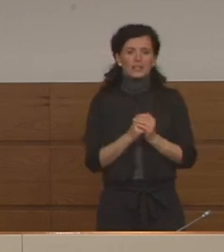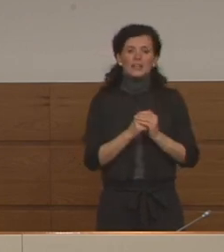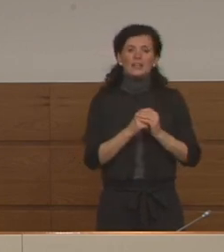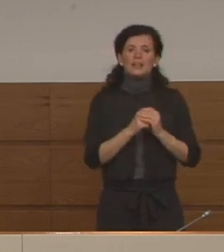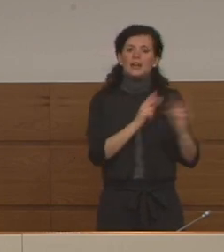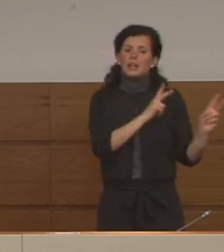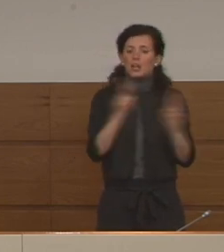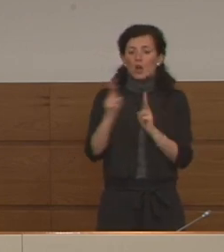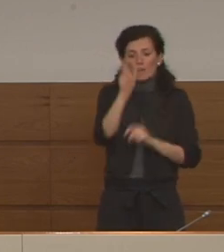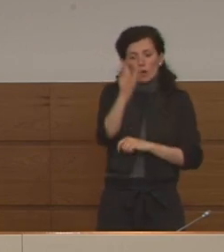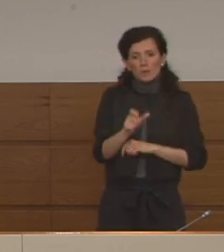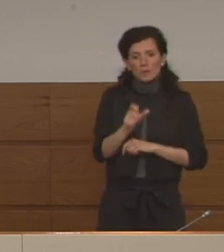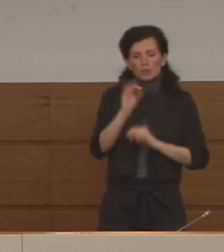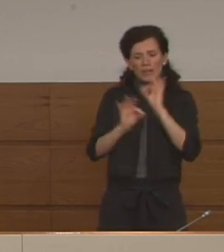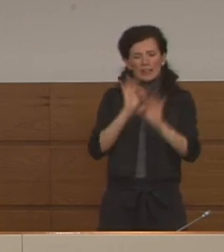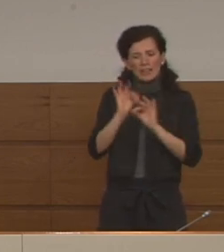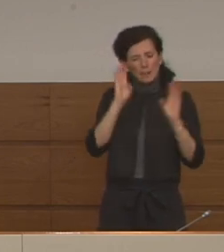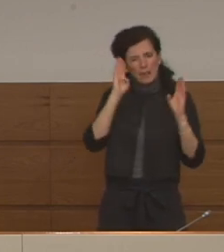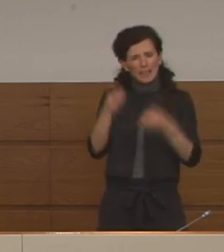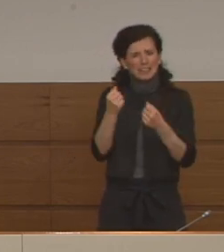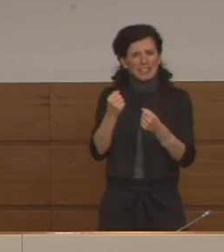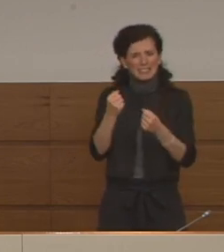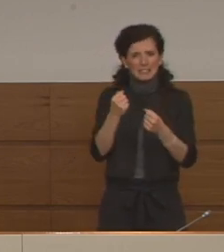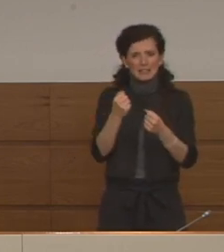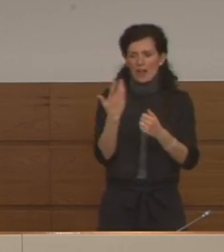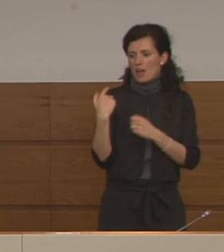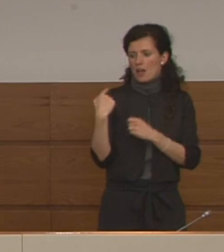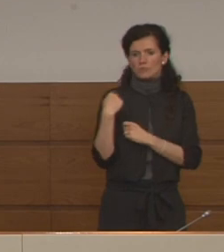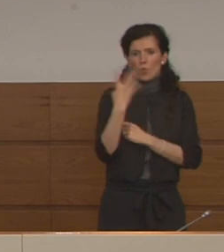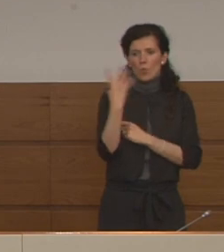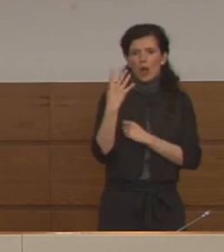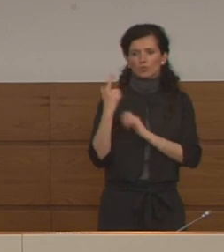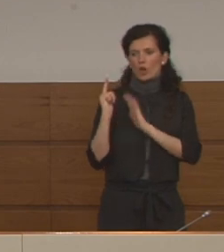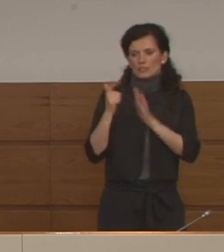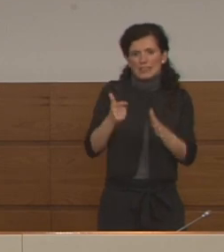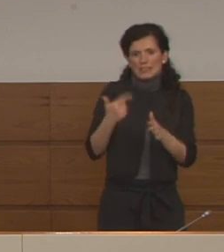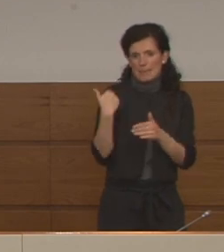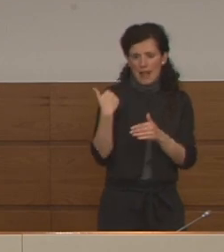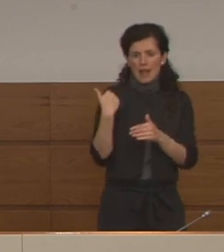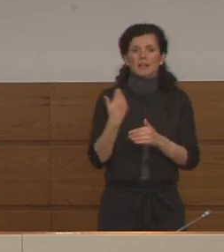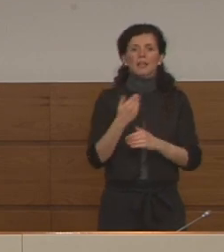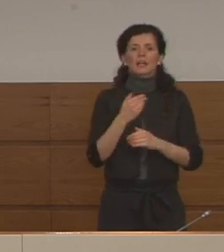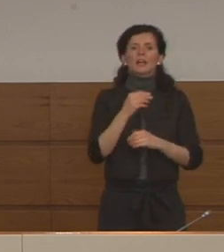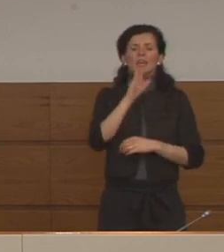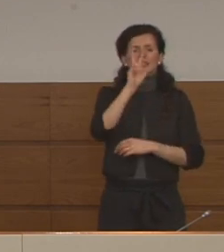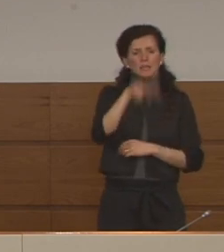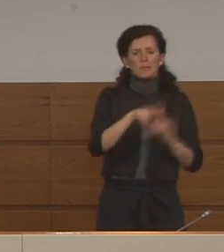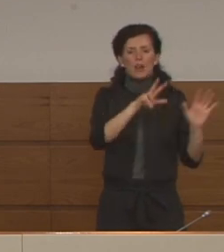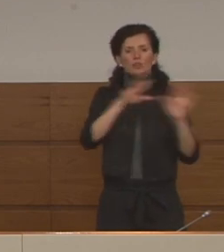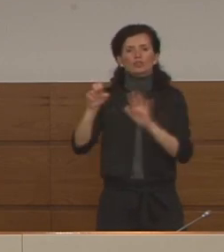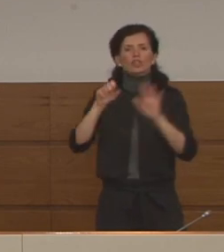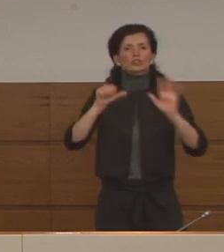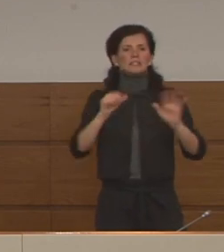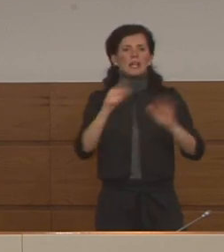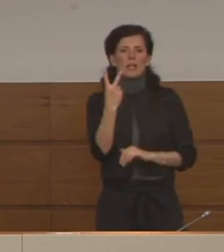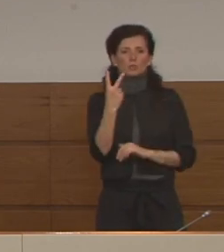ultime quattro settimane, quindi in totale, in Lombardia sono stati 3.862.